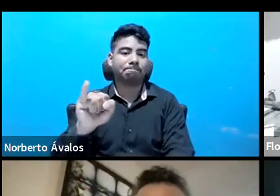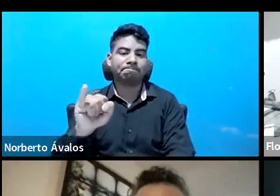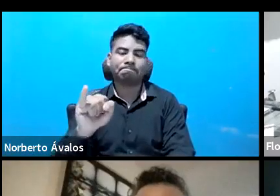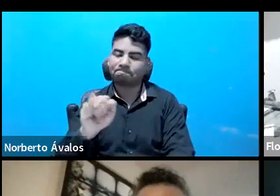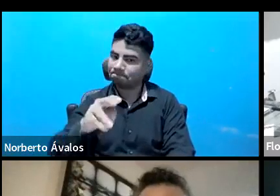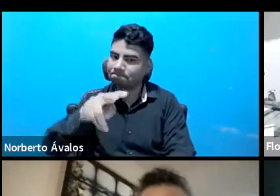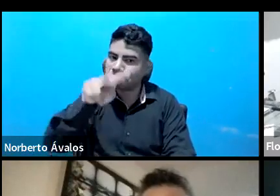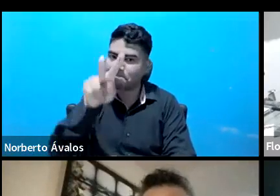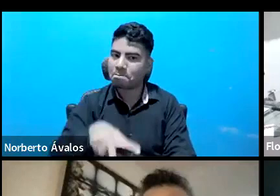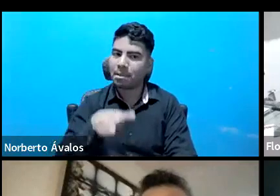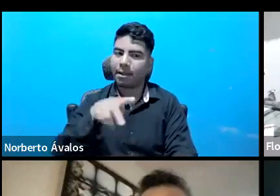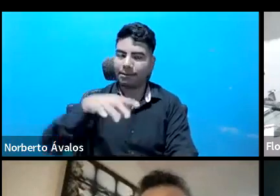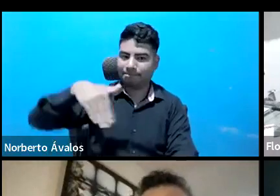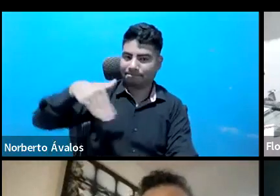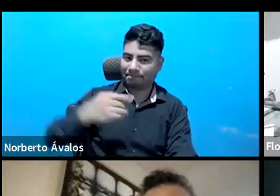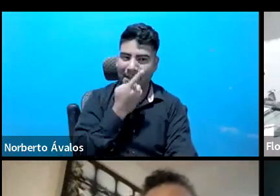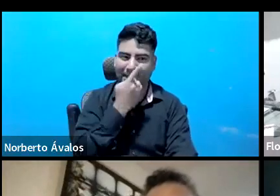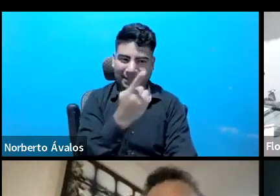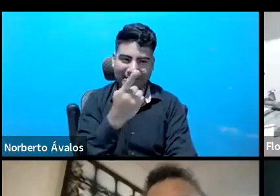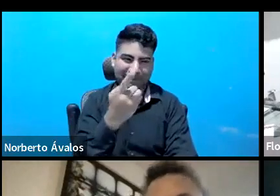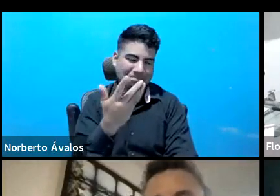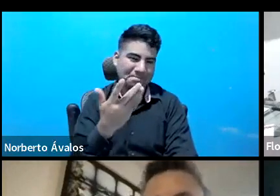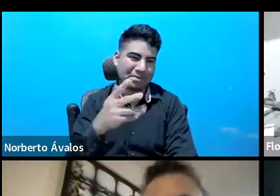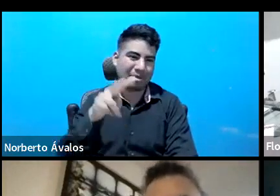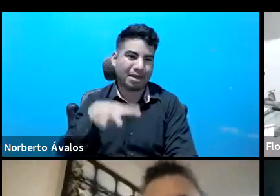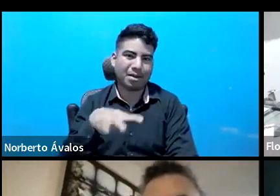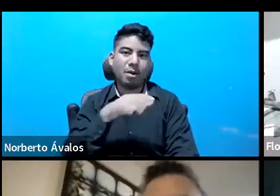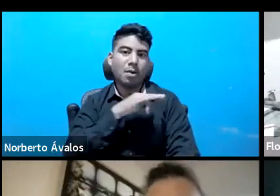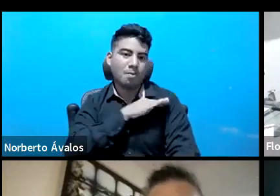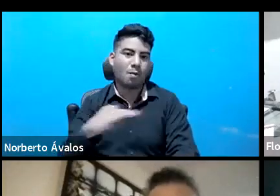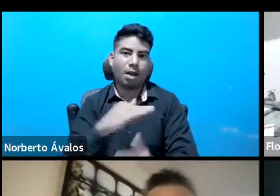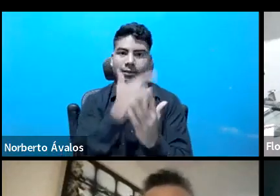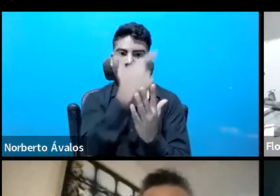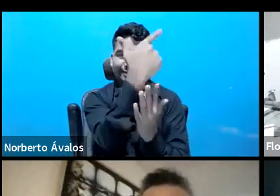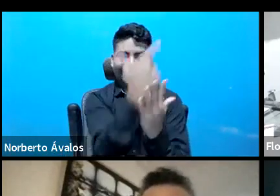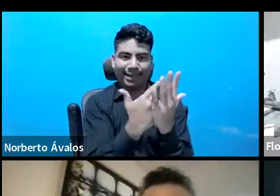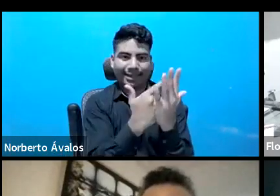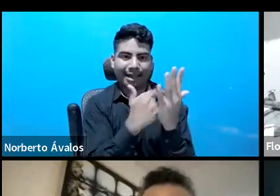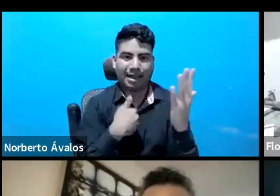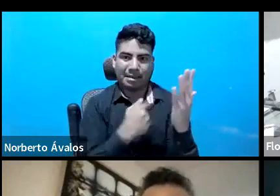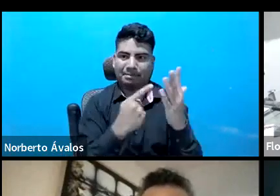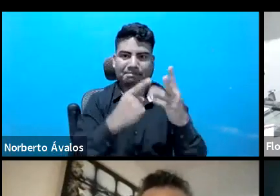Ti Tib: Este algo que menciona tiene mucha razón, eso de que por e que se puede dar un